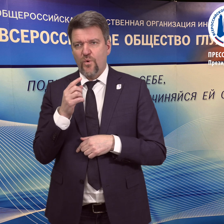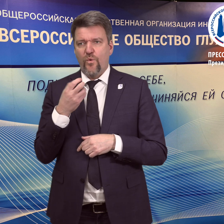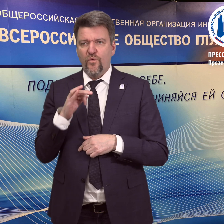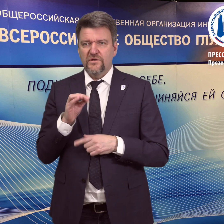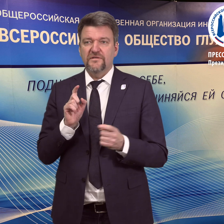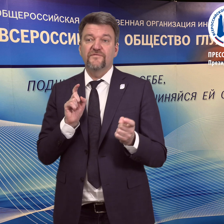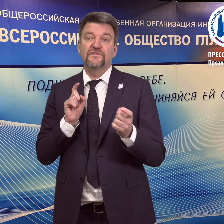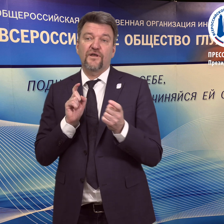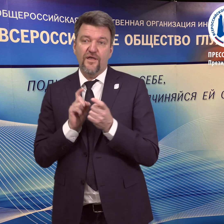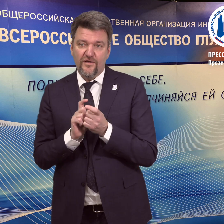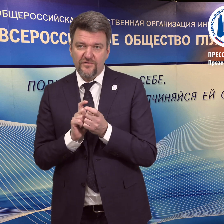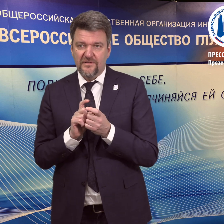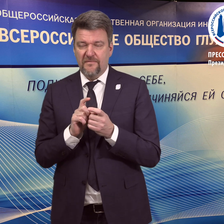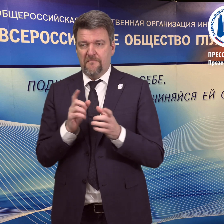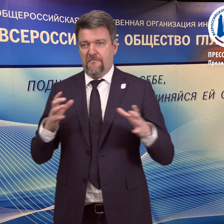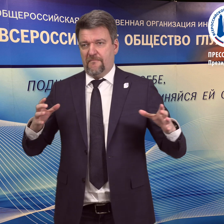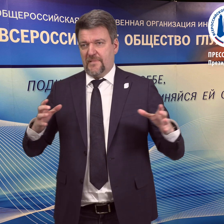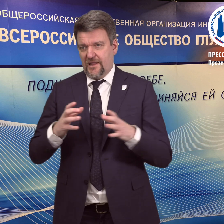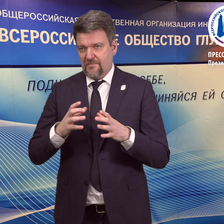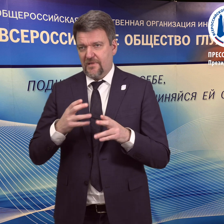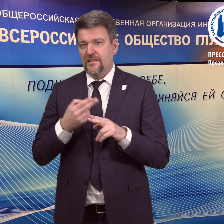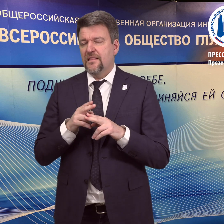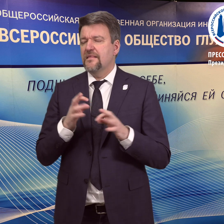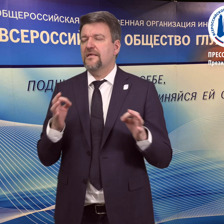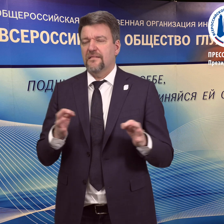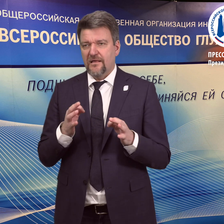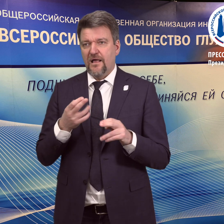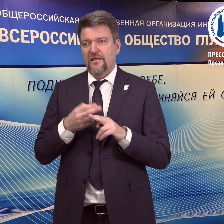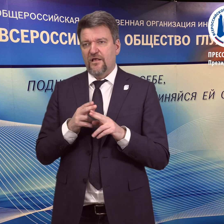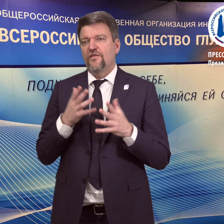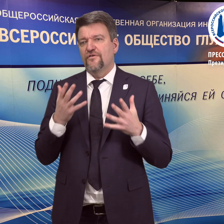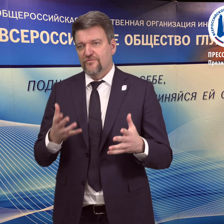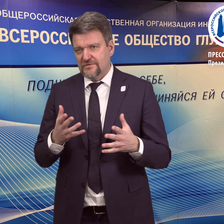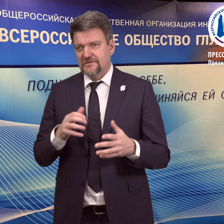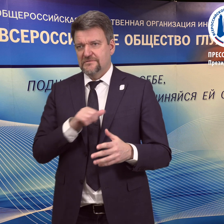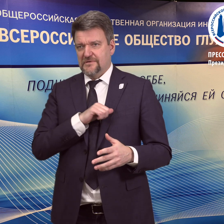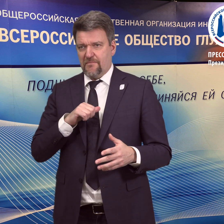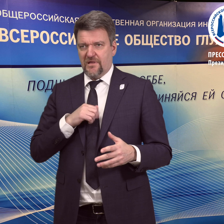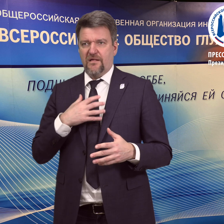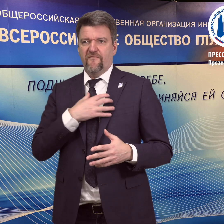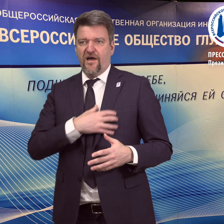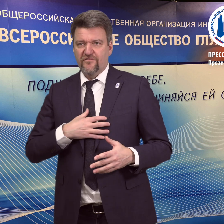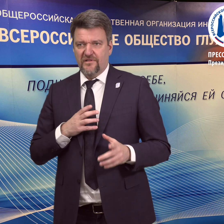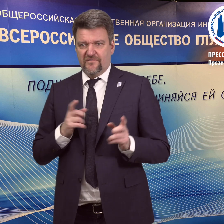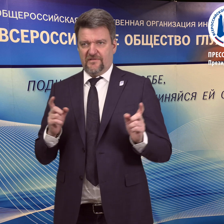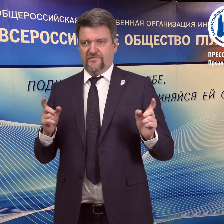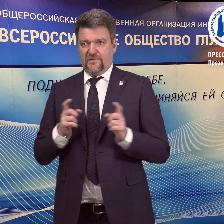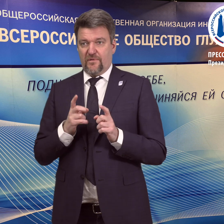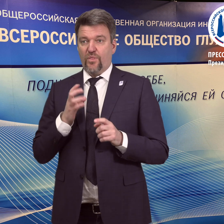Плюсы в онлайн формате есть, но, конечно, ничто не заменит личную встречу. Личная встреча, это важно,